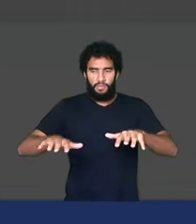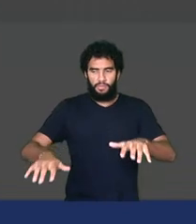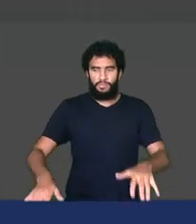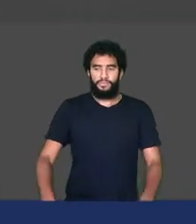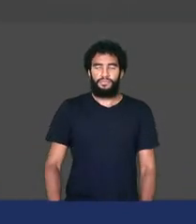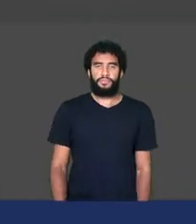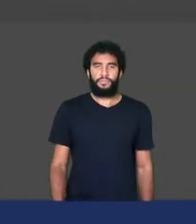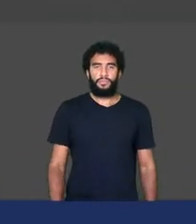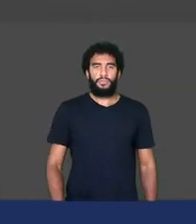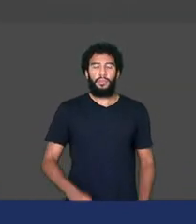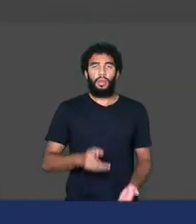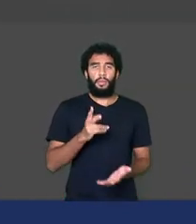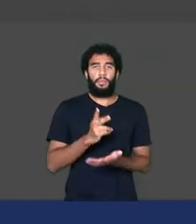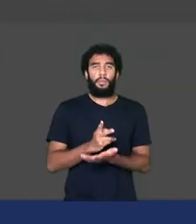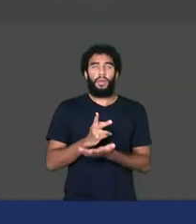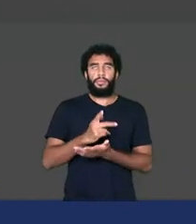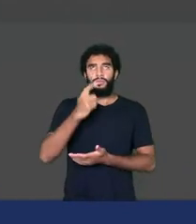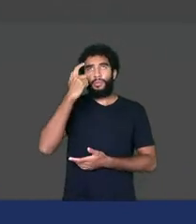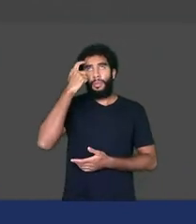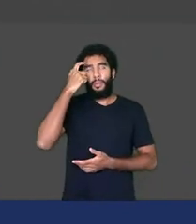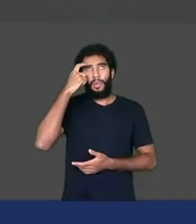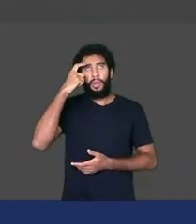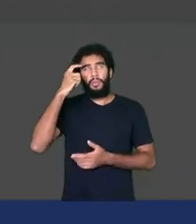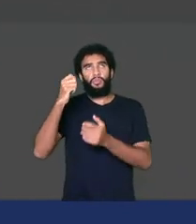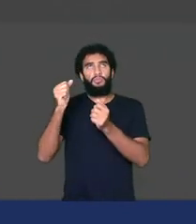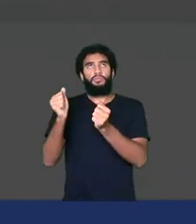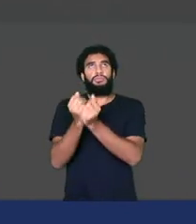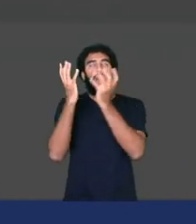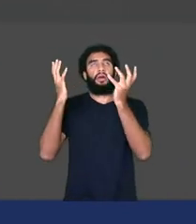ALGUMA FORMA A PAZ POSSA REINAR. QUERO DESEJAR QUE SEJA UM PENSAMENTO MÁGICO, QUE